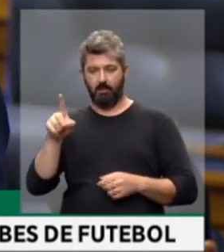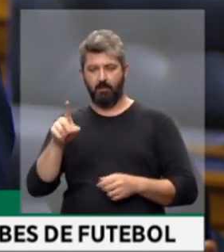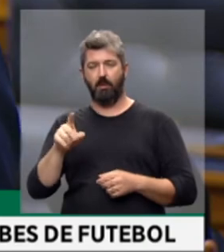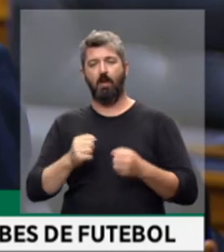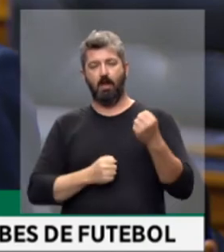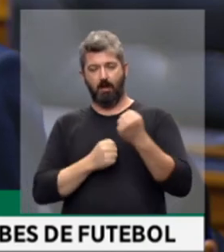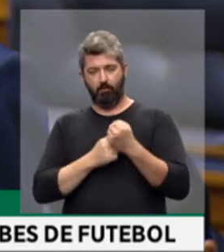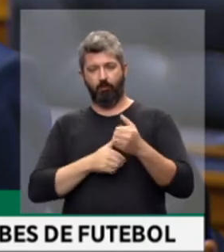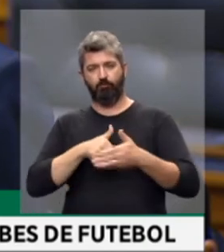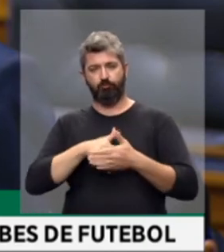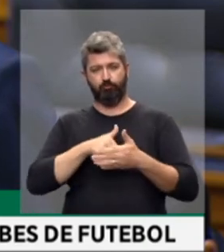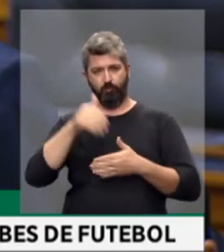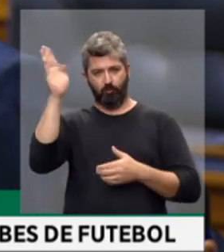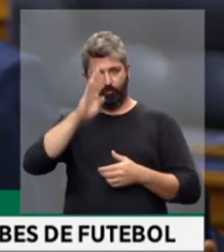PRINCIPALMENTE EM ARRECADAÇÃ O, NÓS DO PATRIOTA VOTAMOS